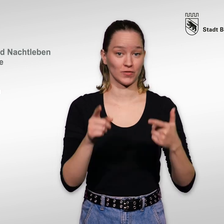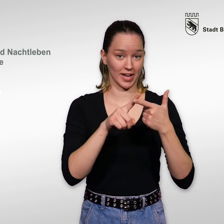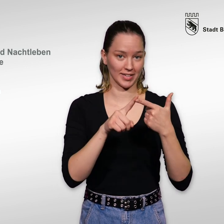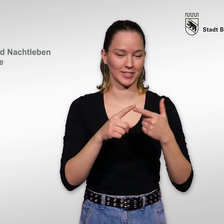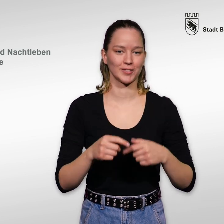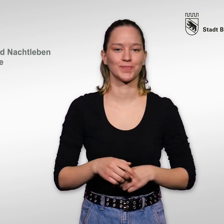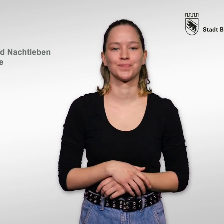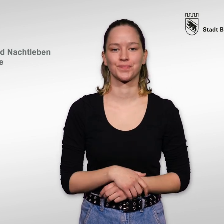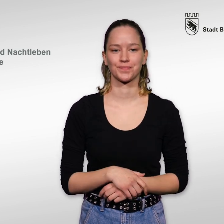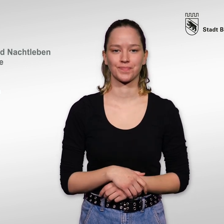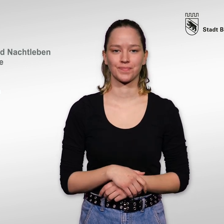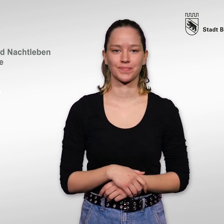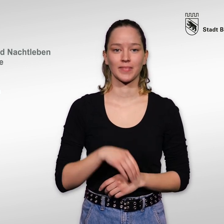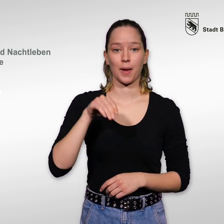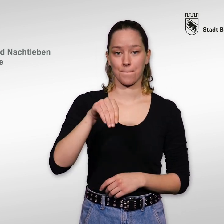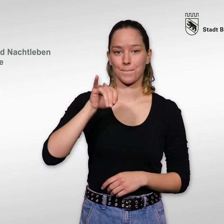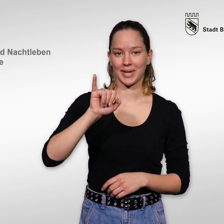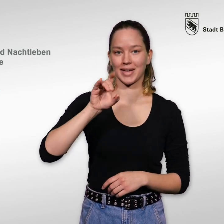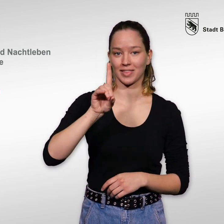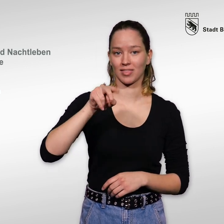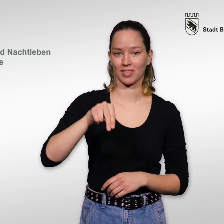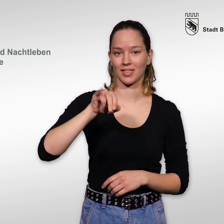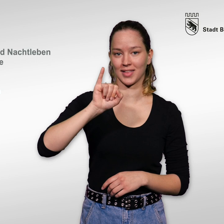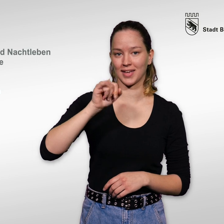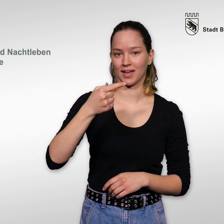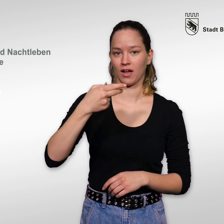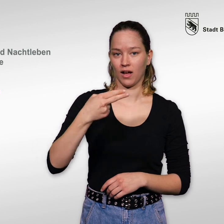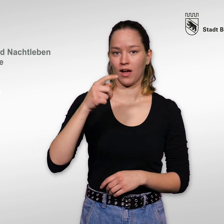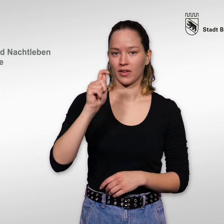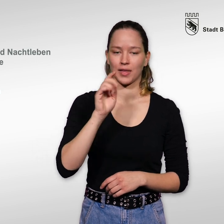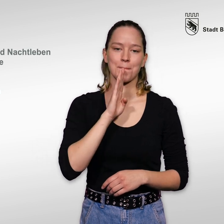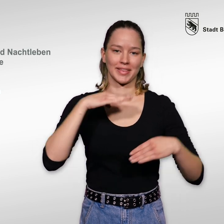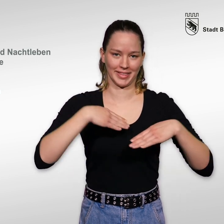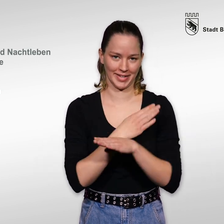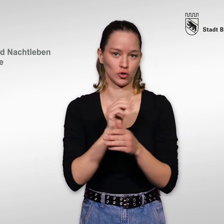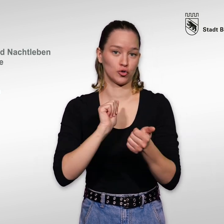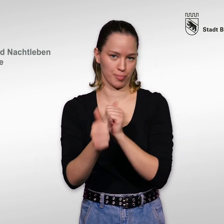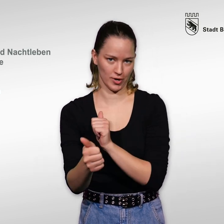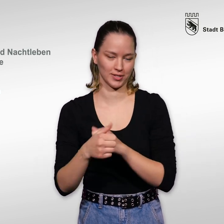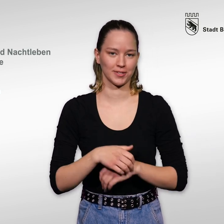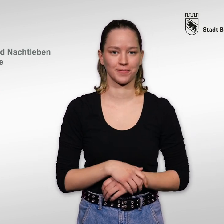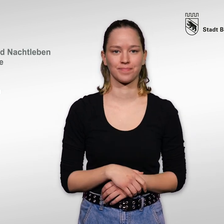Midnight Sports